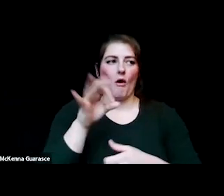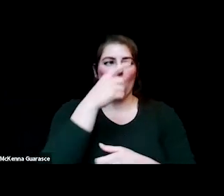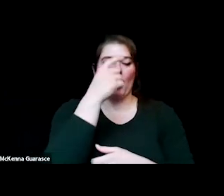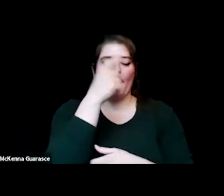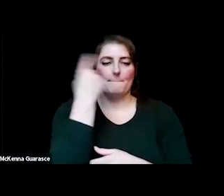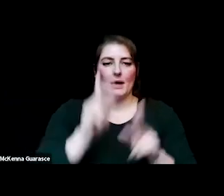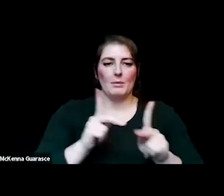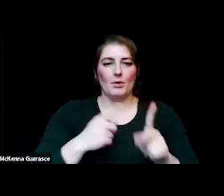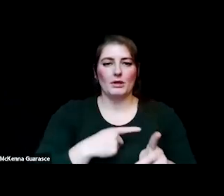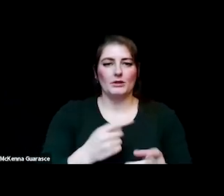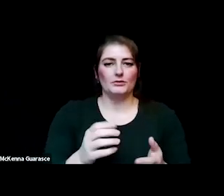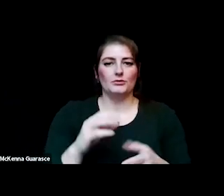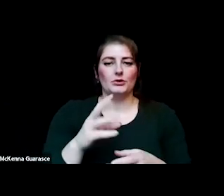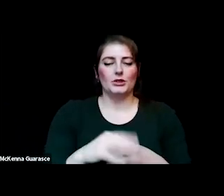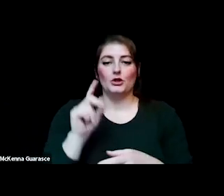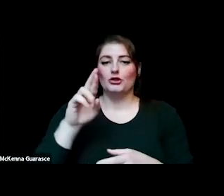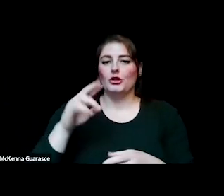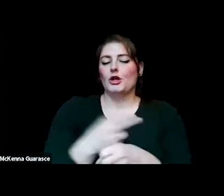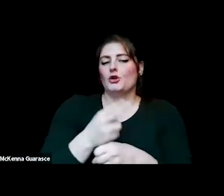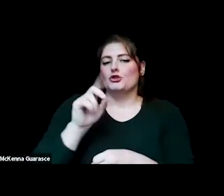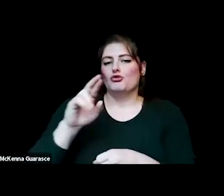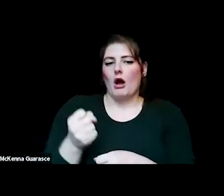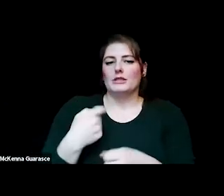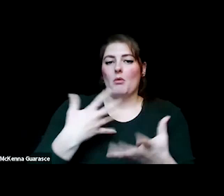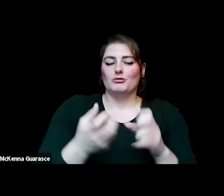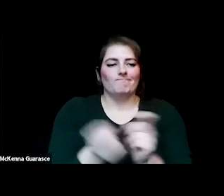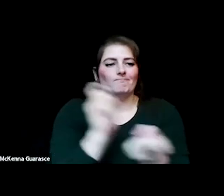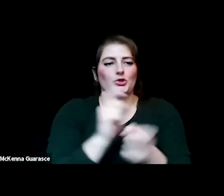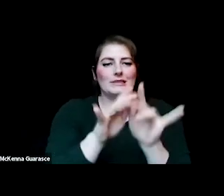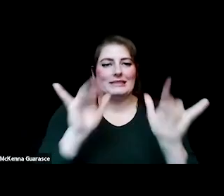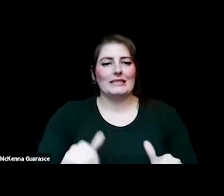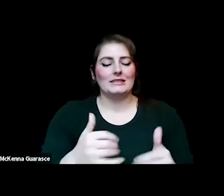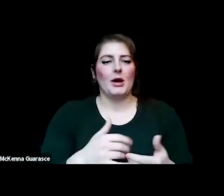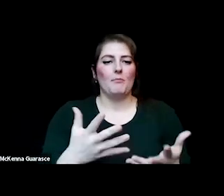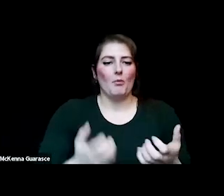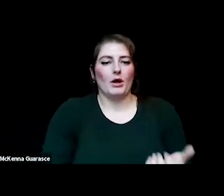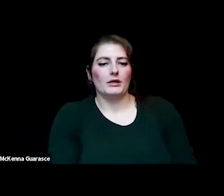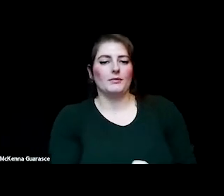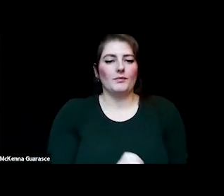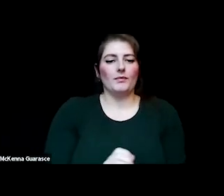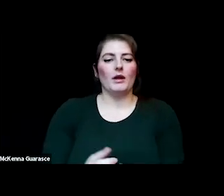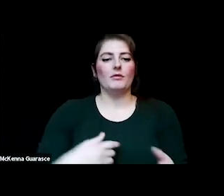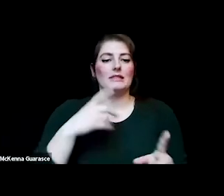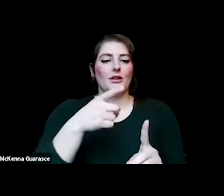cambiando el sistema y centrando sus voces para lograr convertir esa narrativa del consumo de drogas que criminaliza